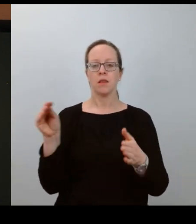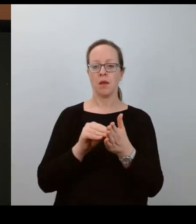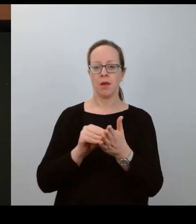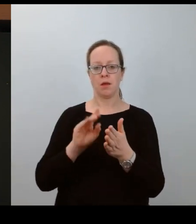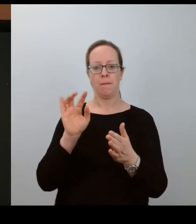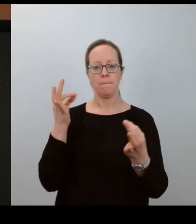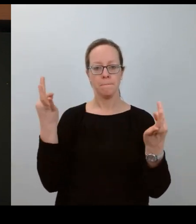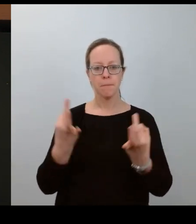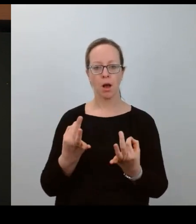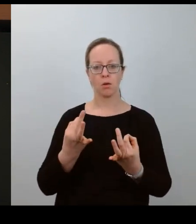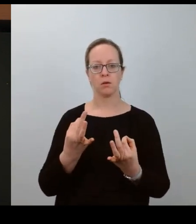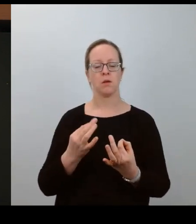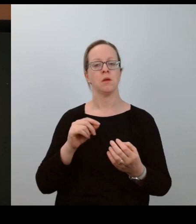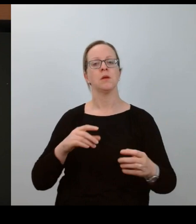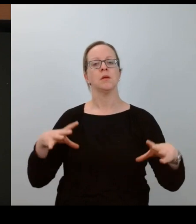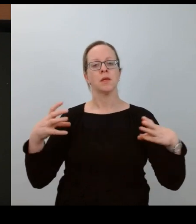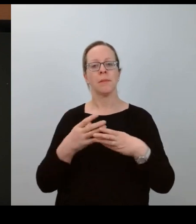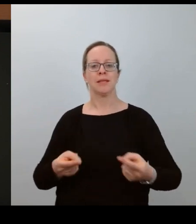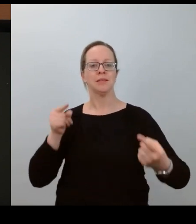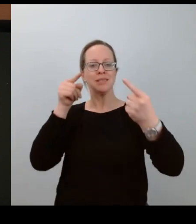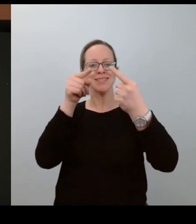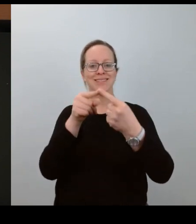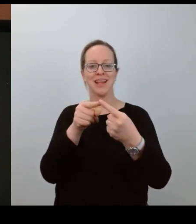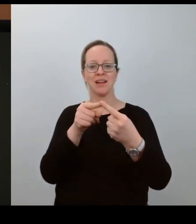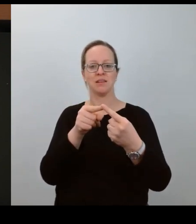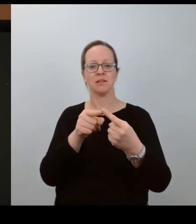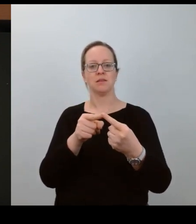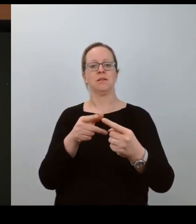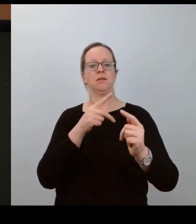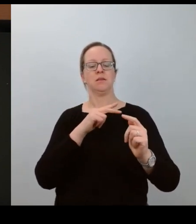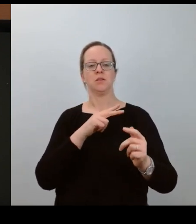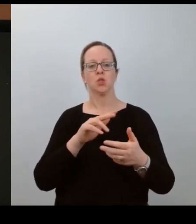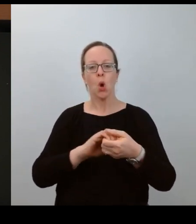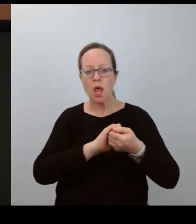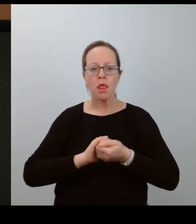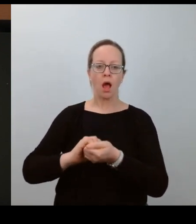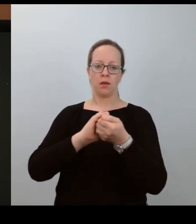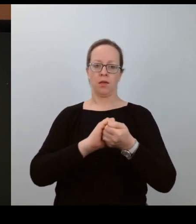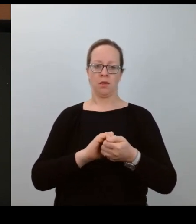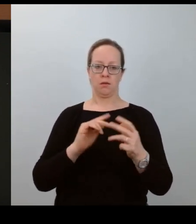dieser Ziel Beschreibung sogar einig. Dass ausgerechnet ihre Fraktion die besseren Konzepte